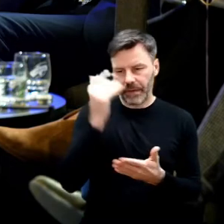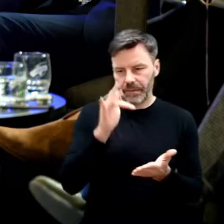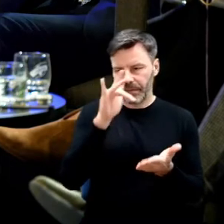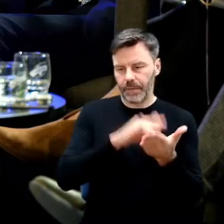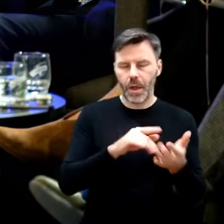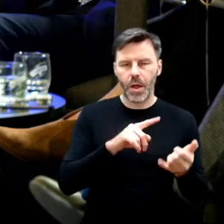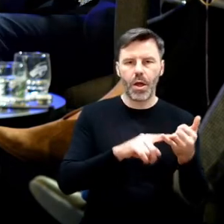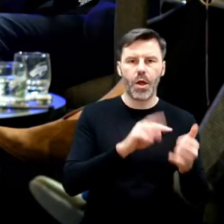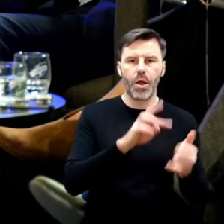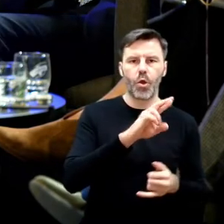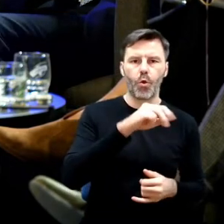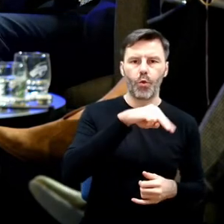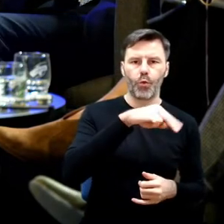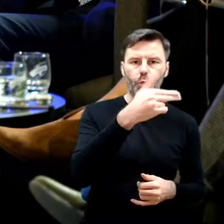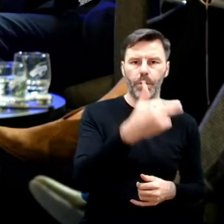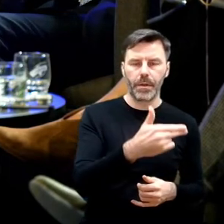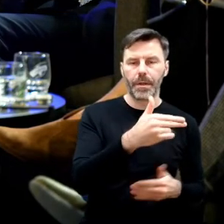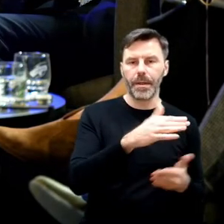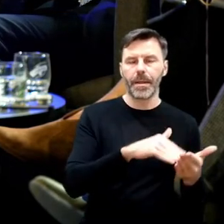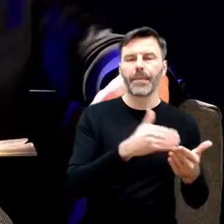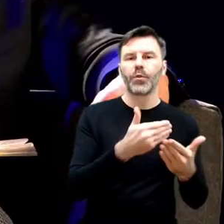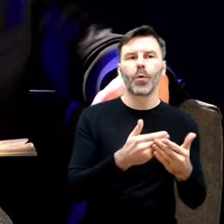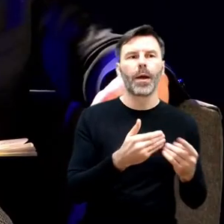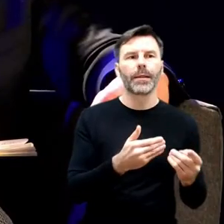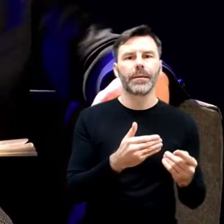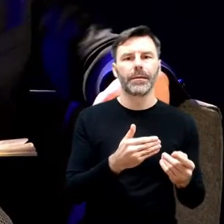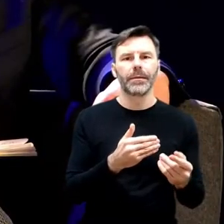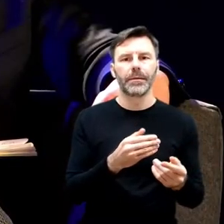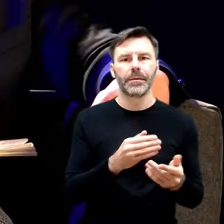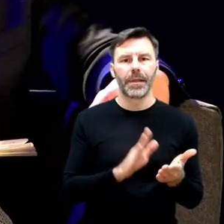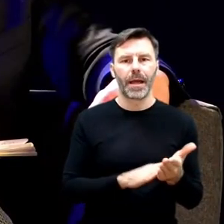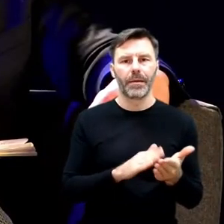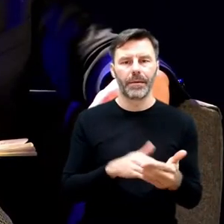za dostępność, tutaj mówimy o niepełnosprawnościach.